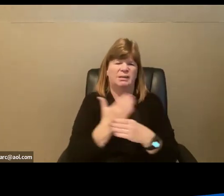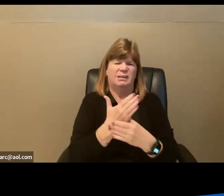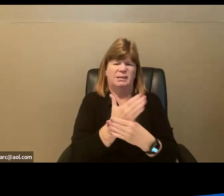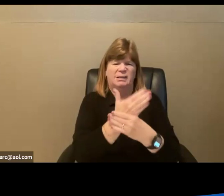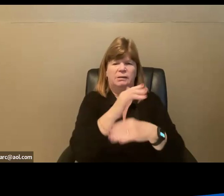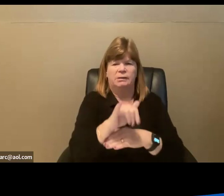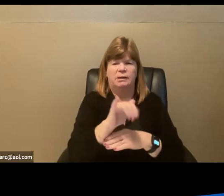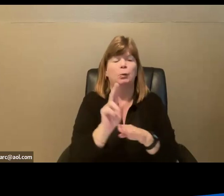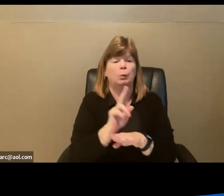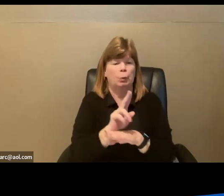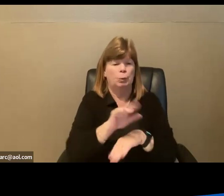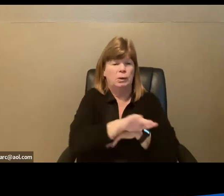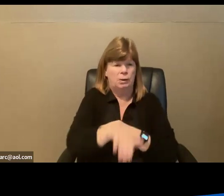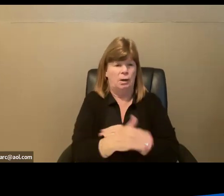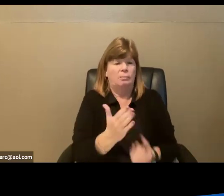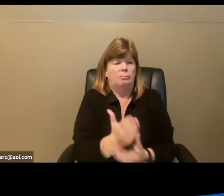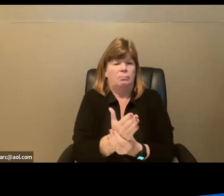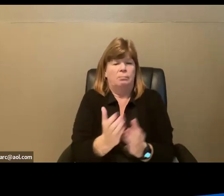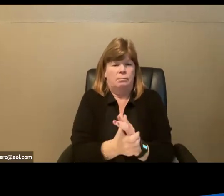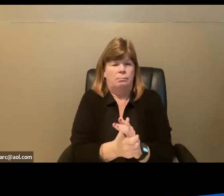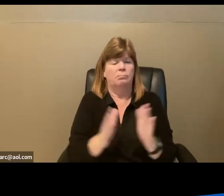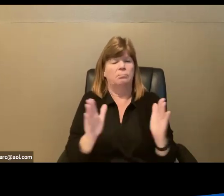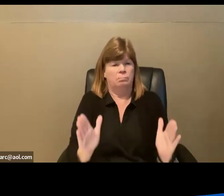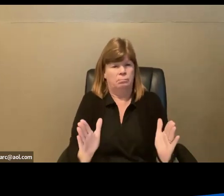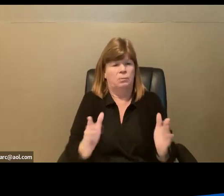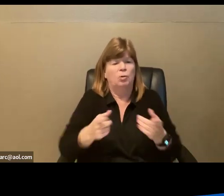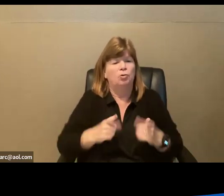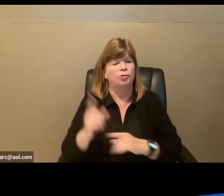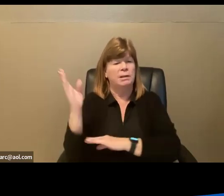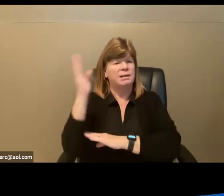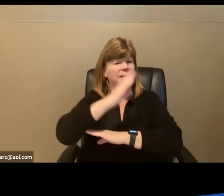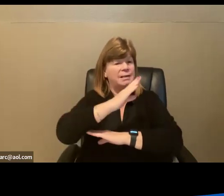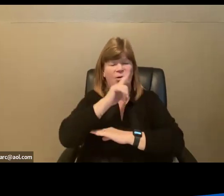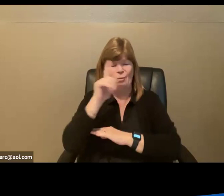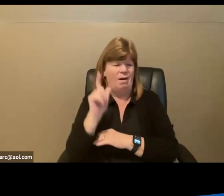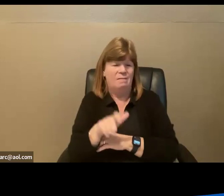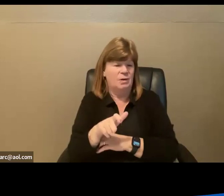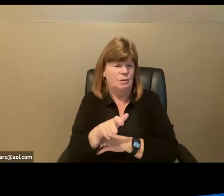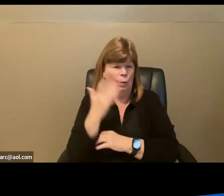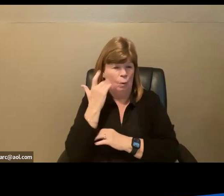Usa la férula nocturna por la noche para mantenerla inmovilizada. Durante el día, no necesitas hacer eso porque durante el día,